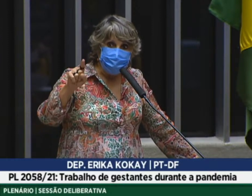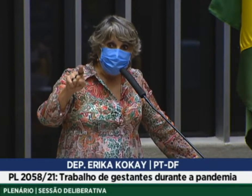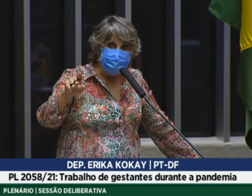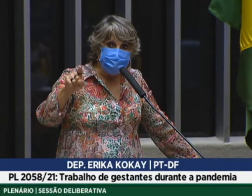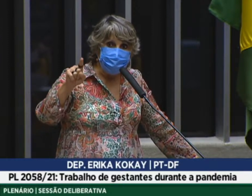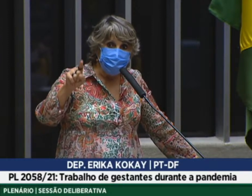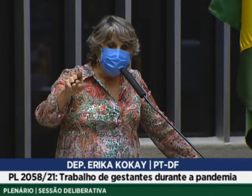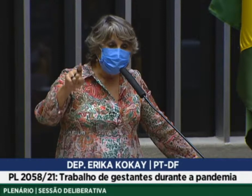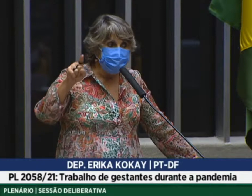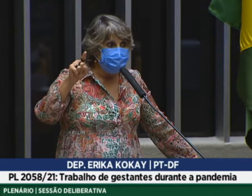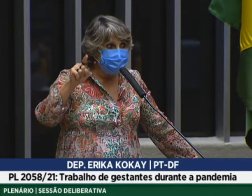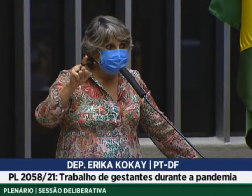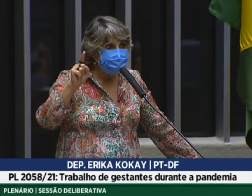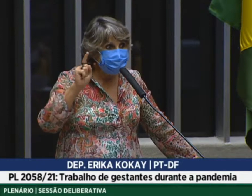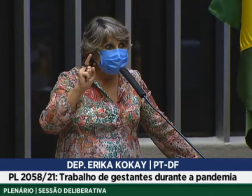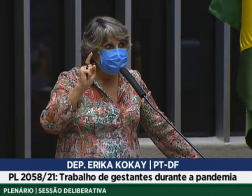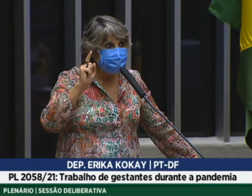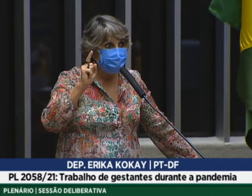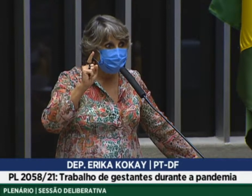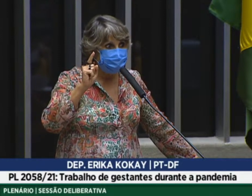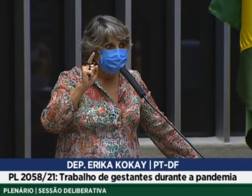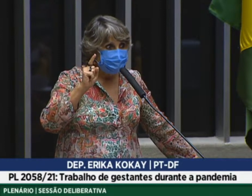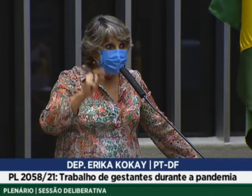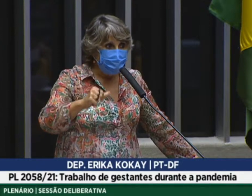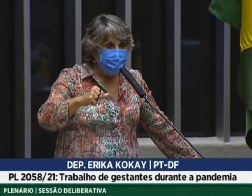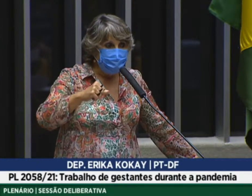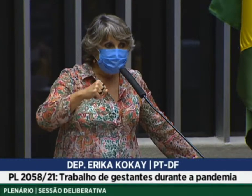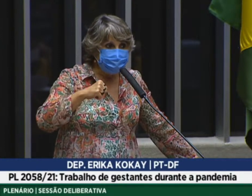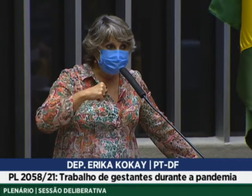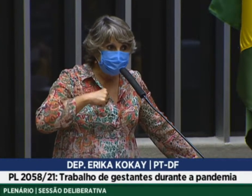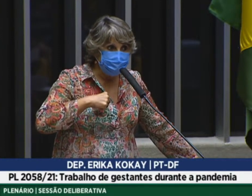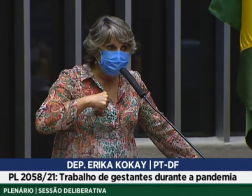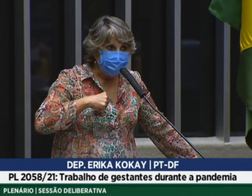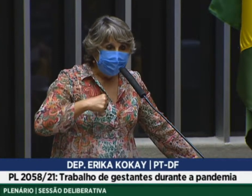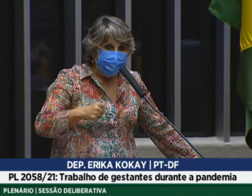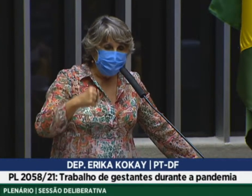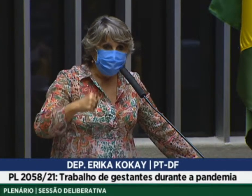MUITO ESPECÍFICAS, COMO POR EXEMPLO, A CONDIÇÃO DA GRÁVIDA SER DETENTORA DE UMA